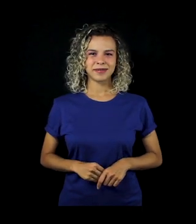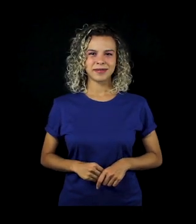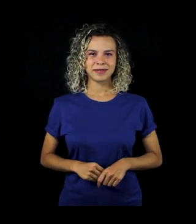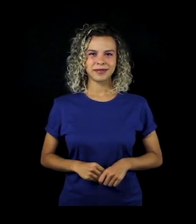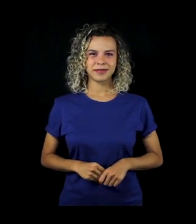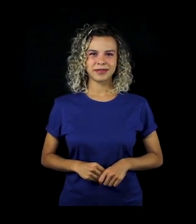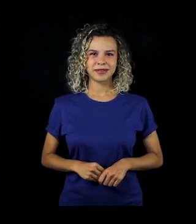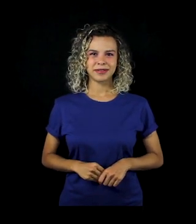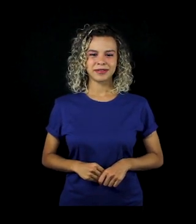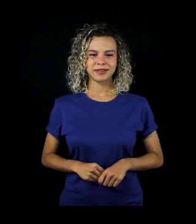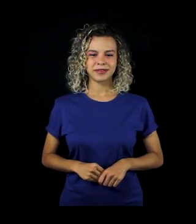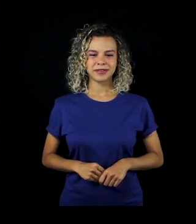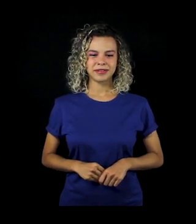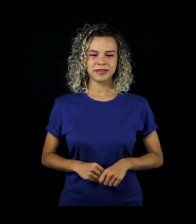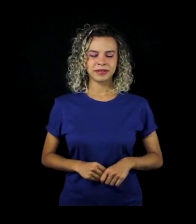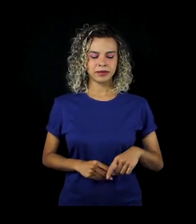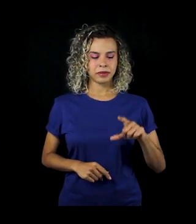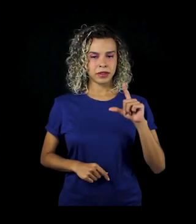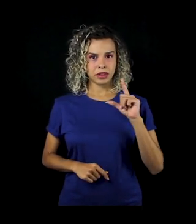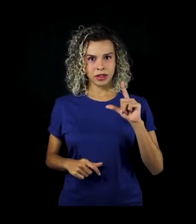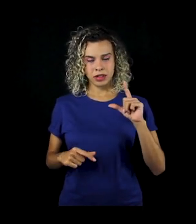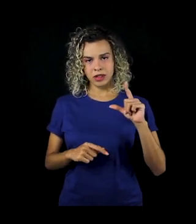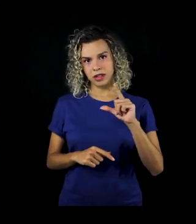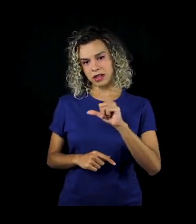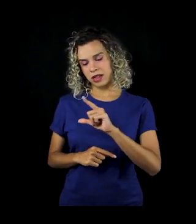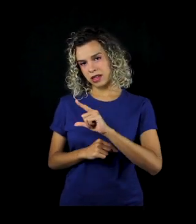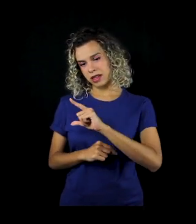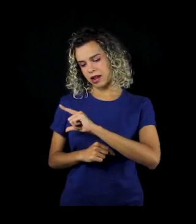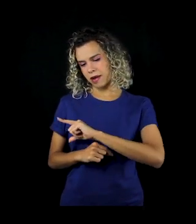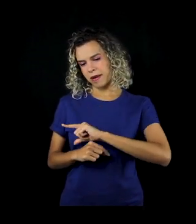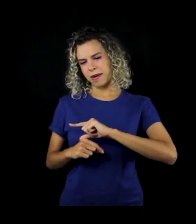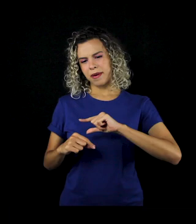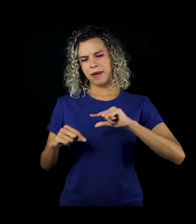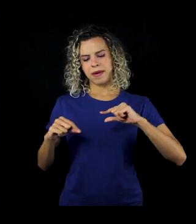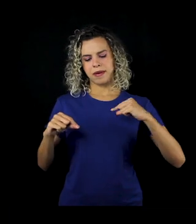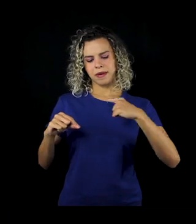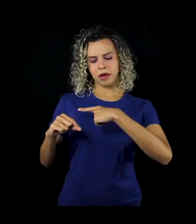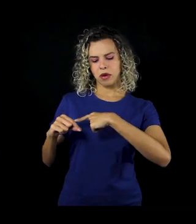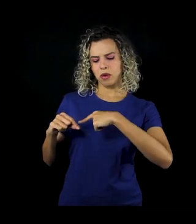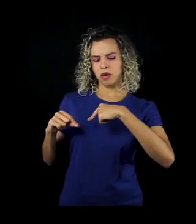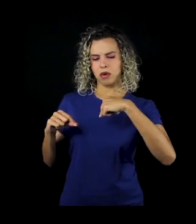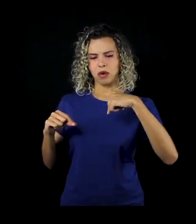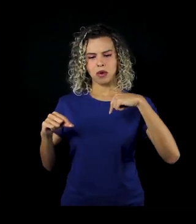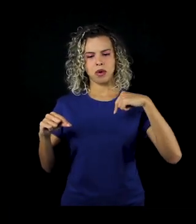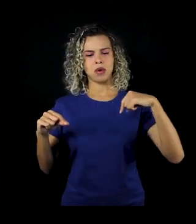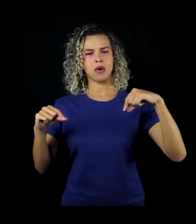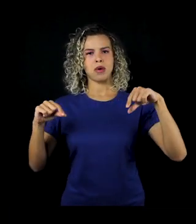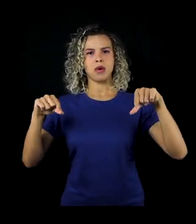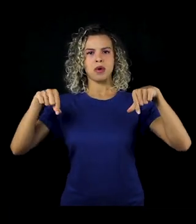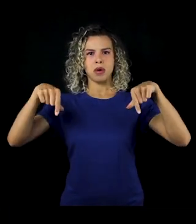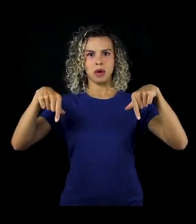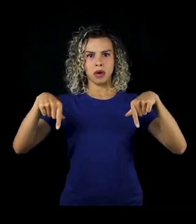Com o indicador da mão esquerda, a gente vai pegar o barbante do lado direito